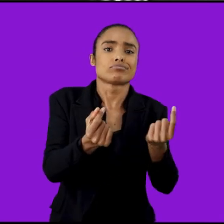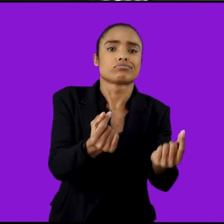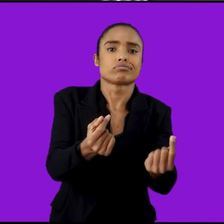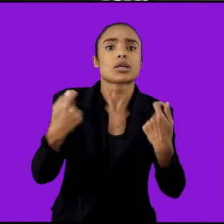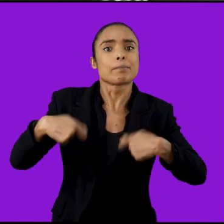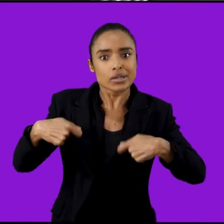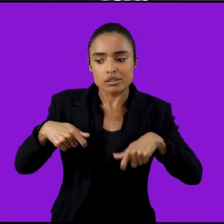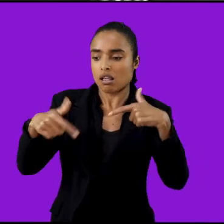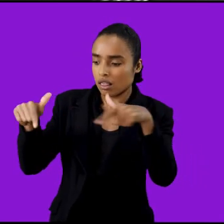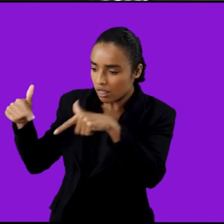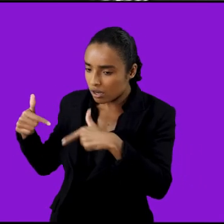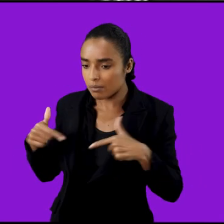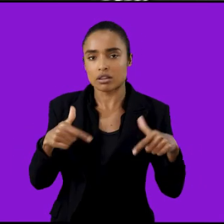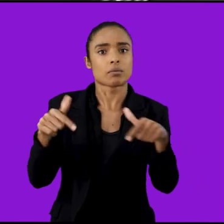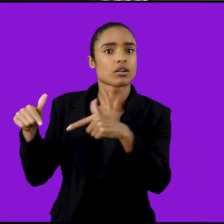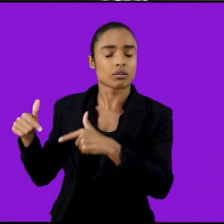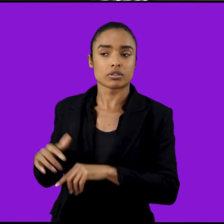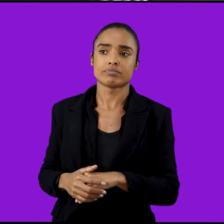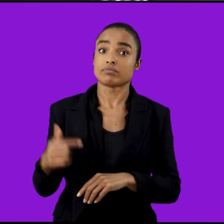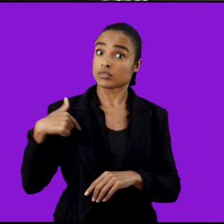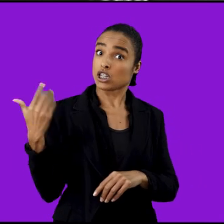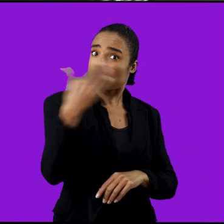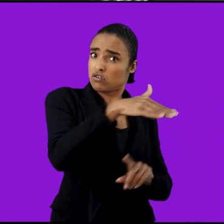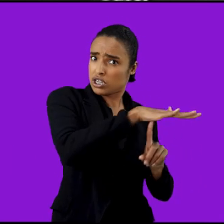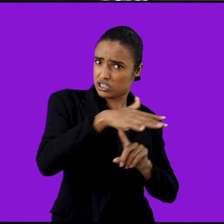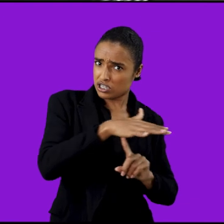forma. E depois quando eu fui. Comecei a entender a minha relação com dinheiro, mesmo nas